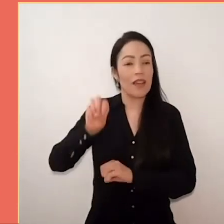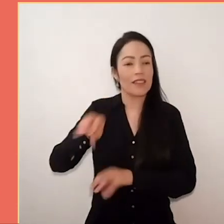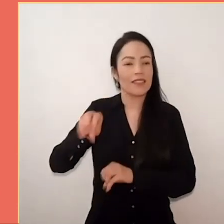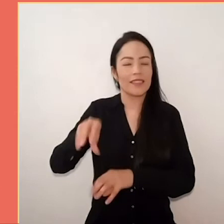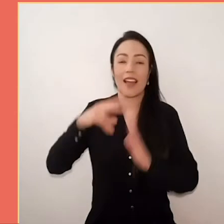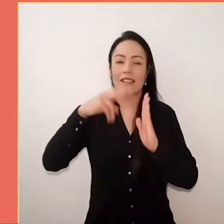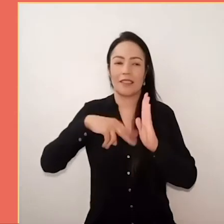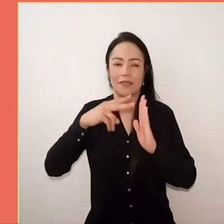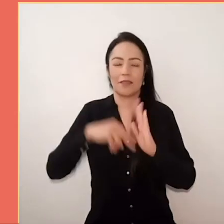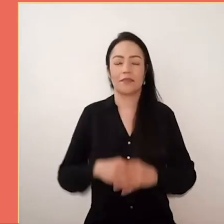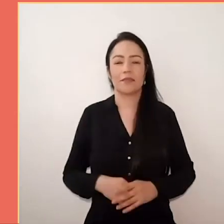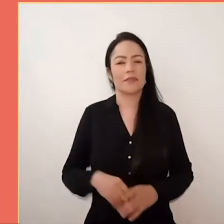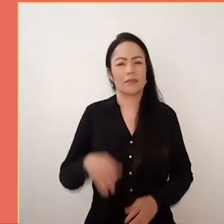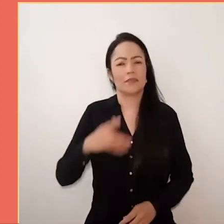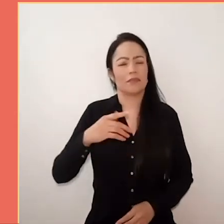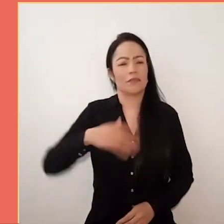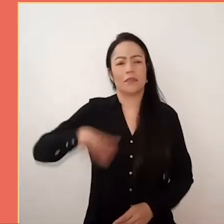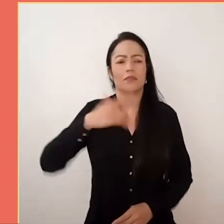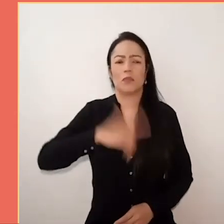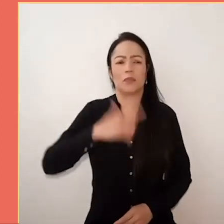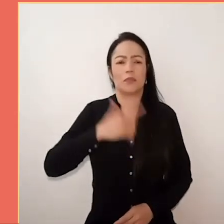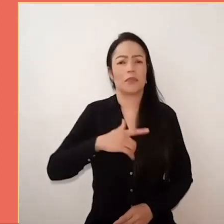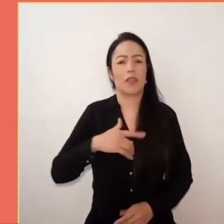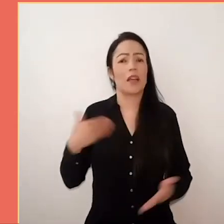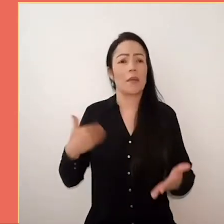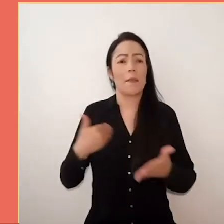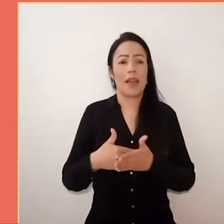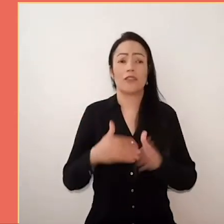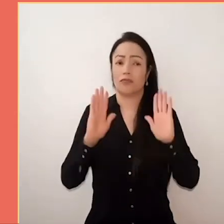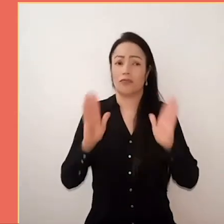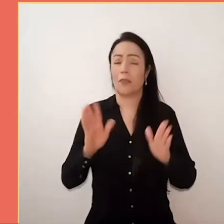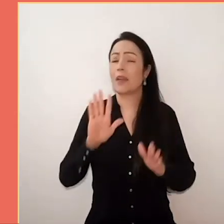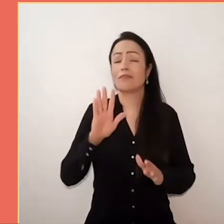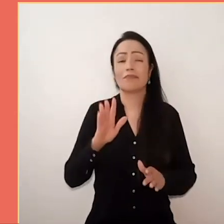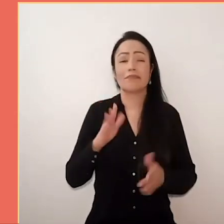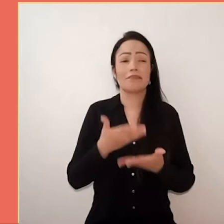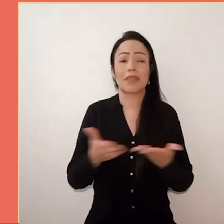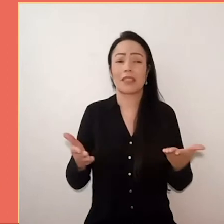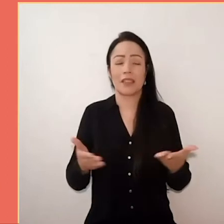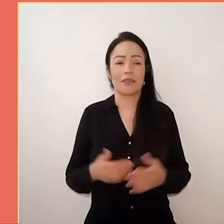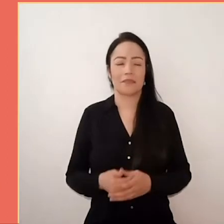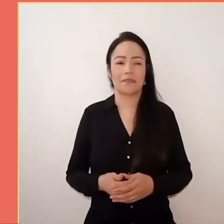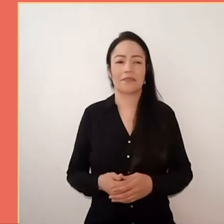eu acho que a gente estava mais perto disso, um tempo. Mas ainda não tinha, estava ainda longe,